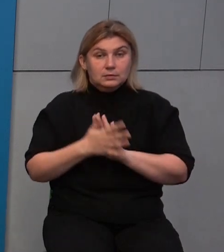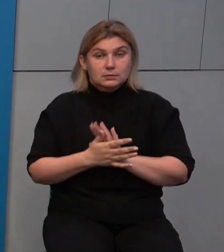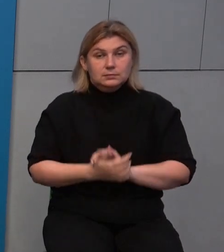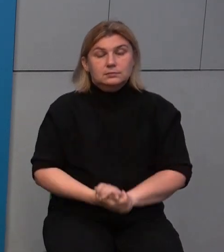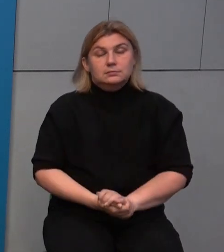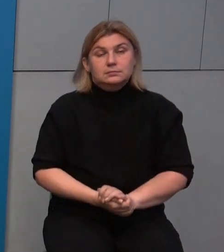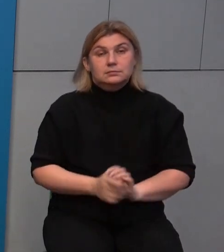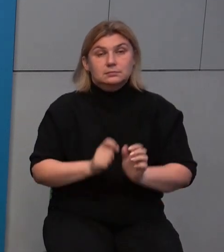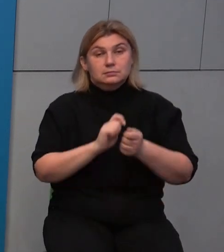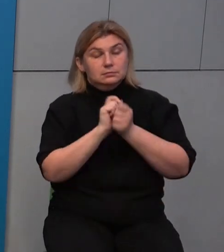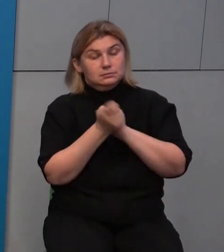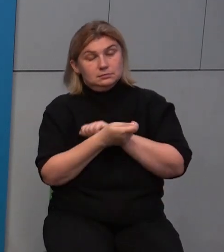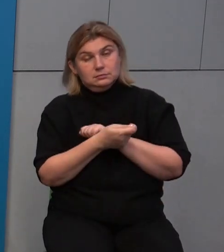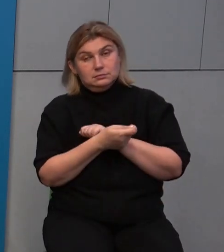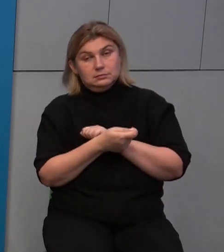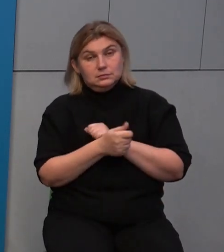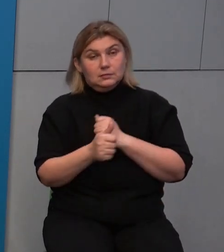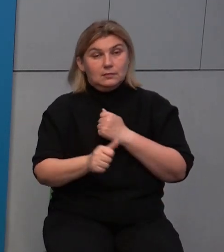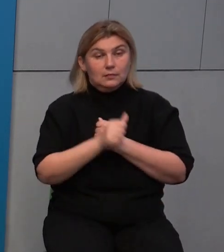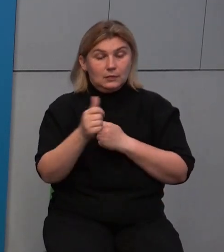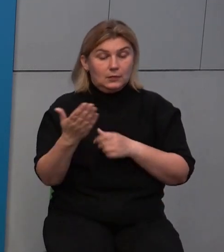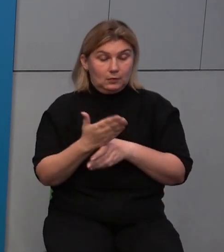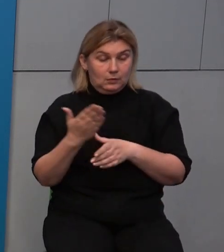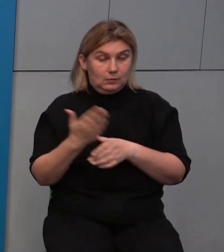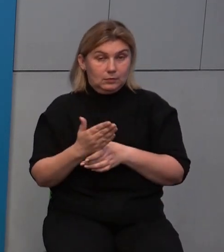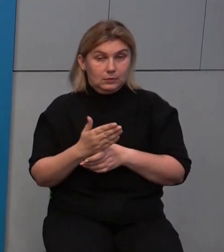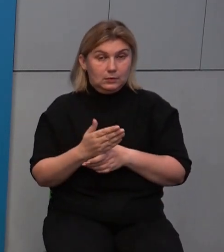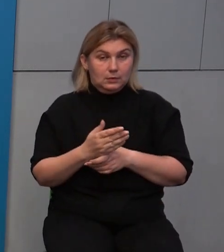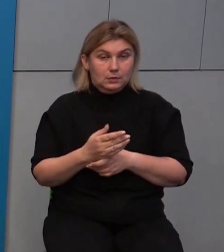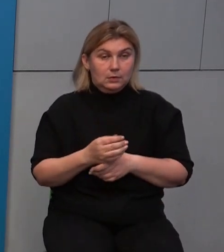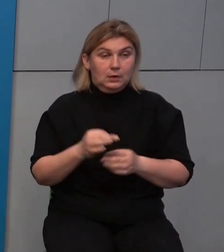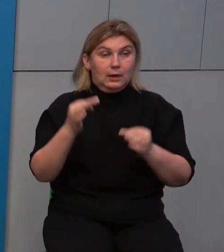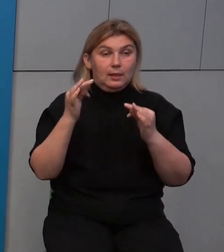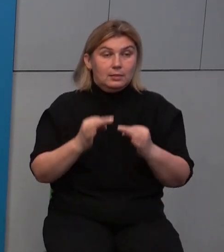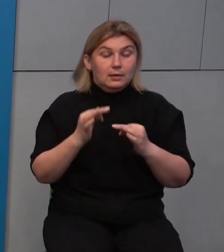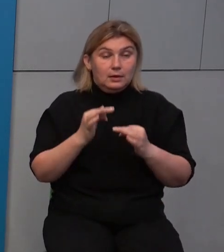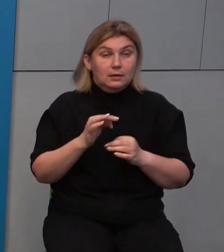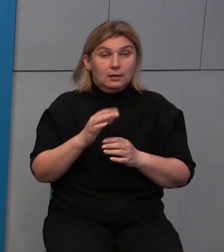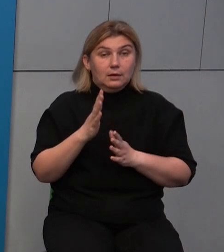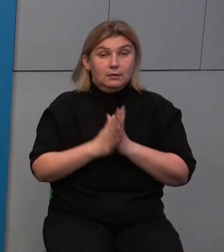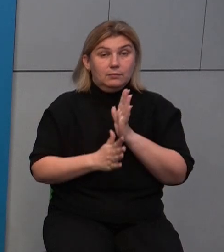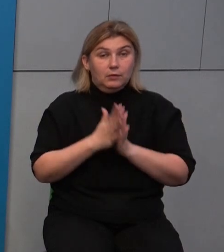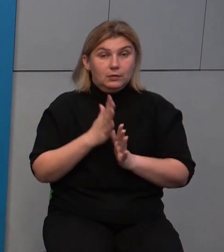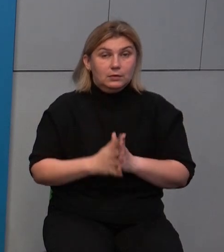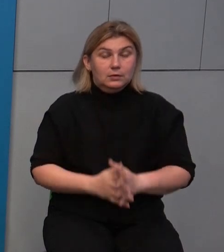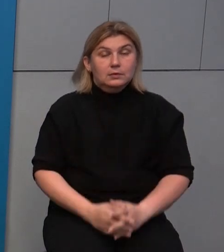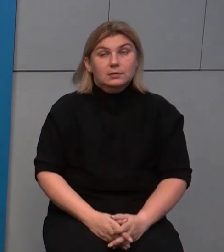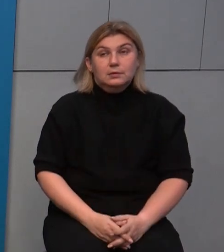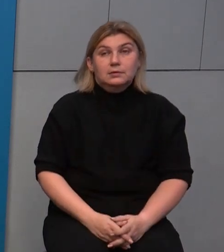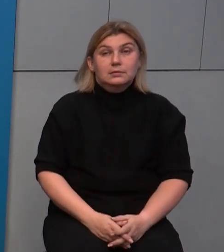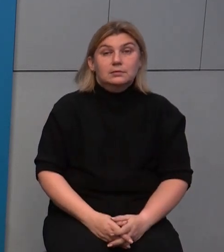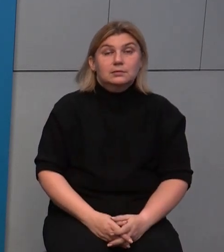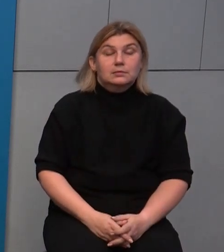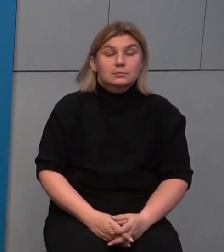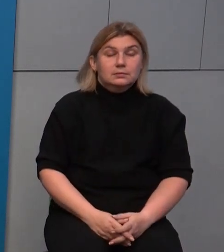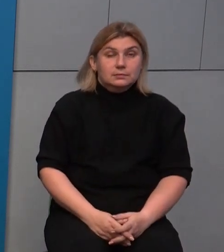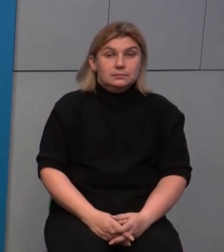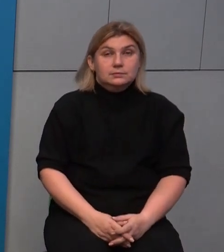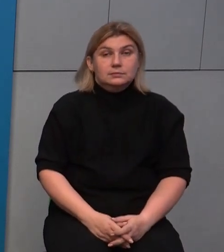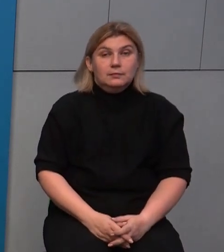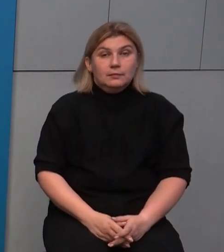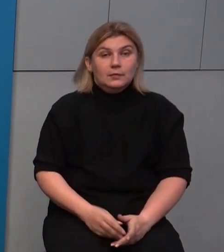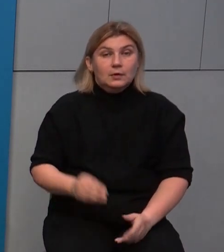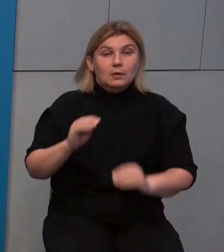przekształcili się w dokumentalistów, teraz trwającej wojny i uczą, szkolą